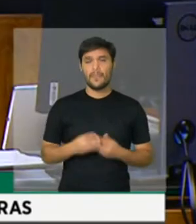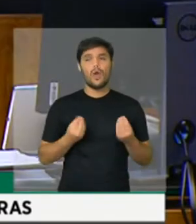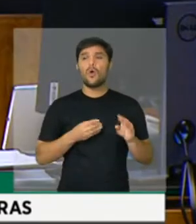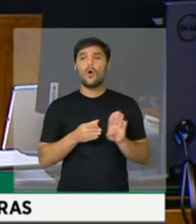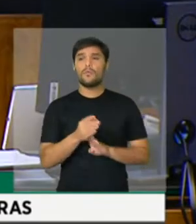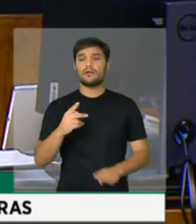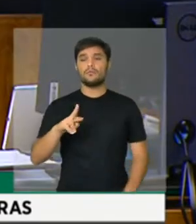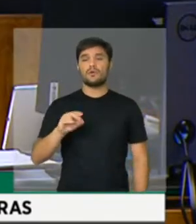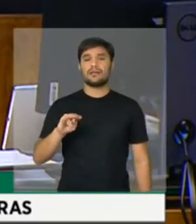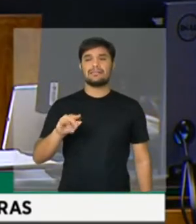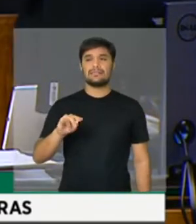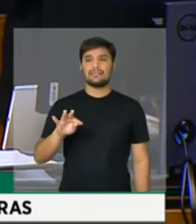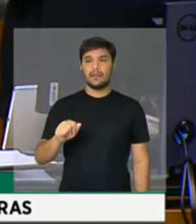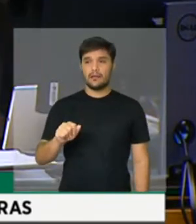DE ENERGIA. NÃO A PRIVATIZAÇÃO--